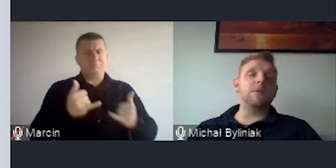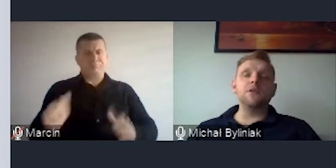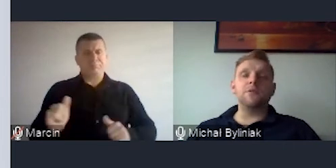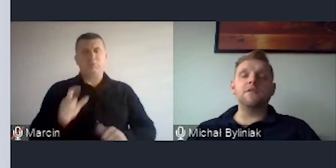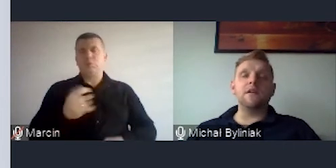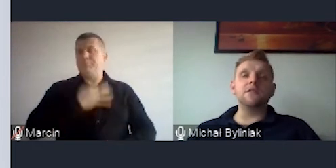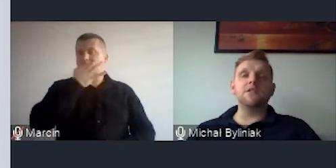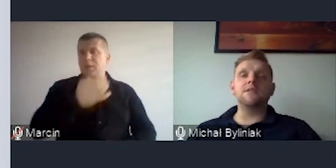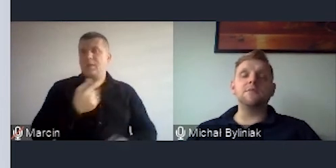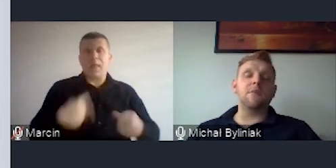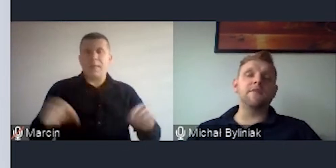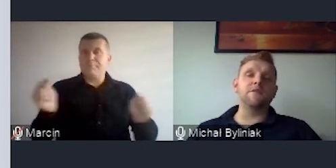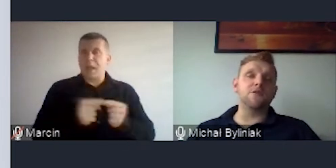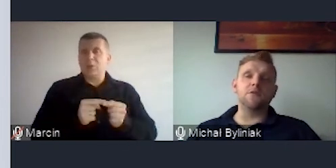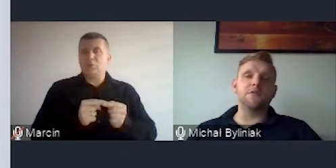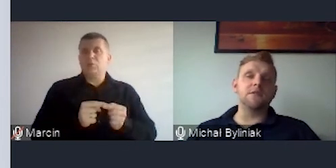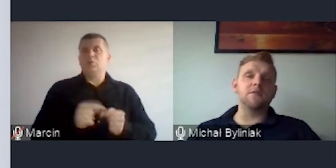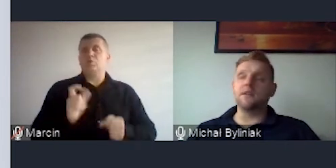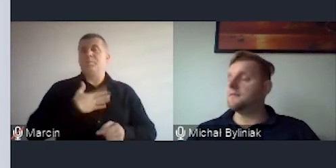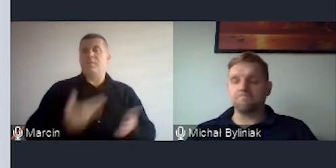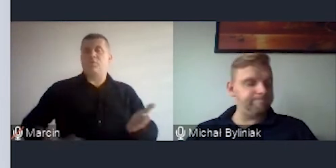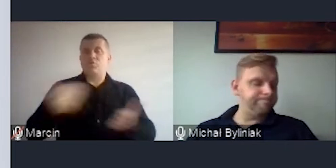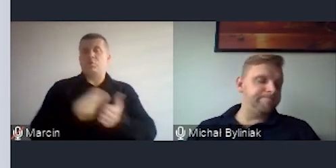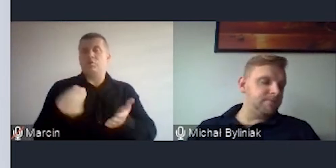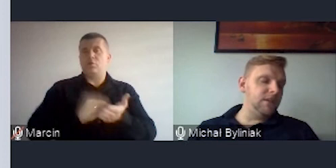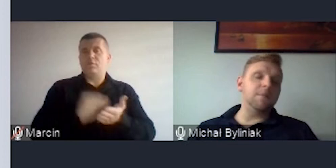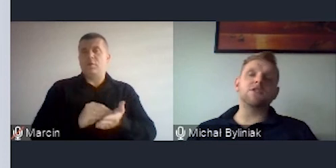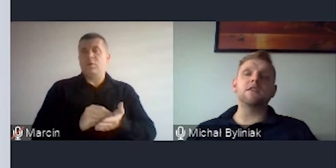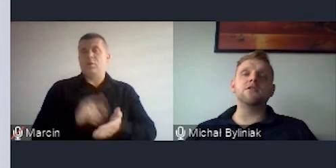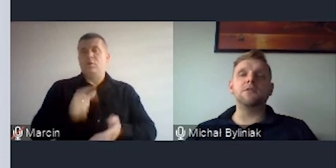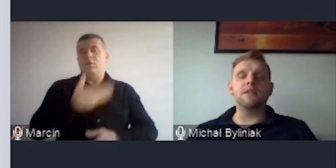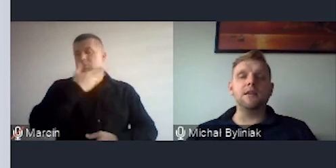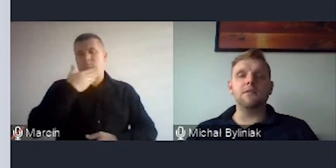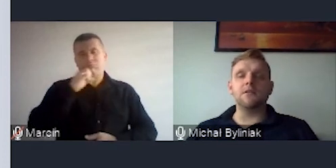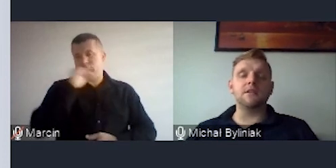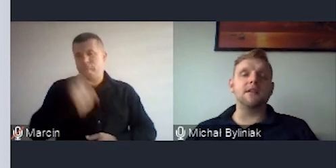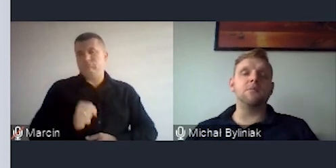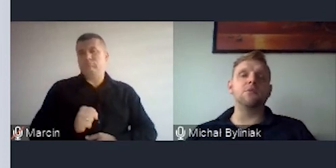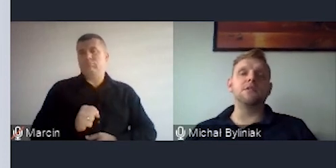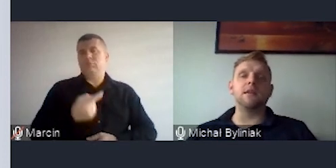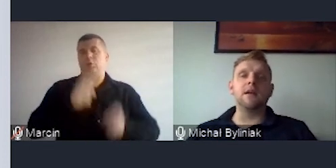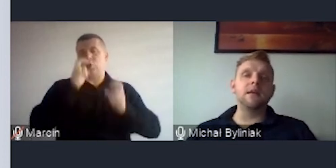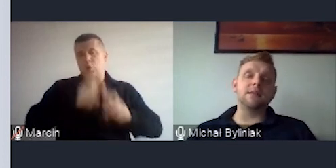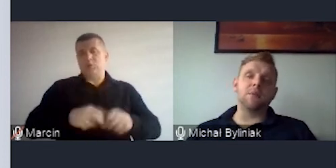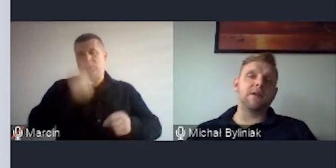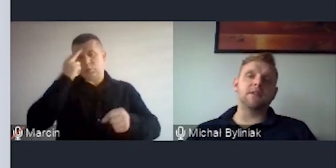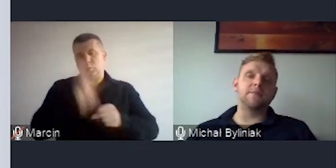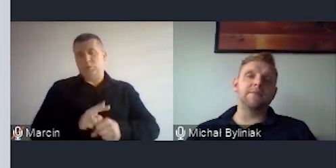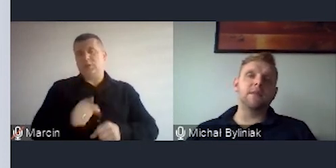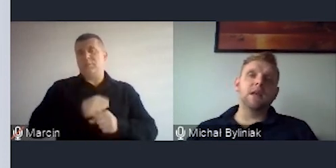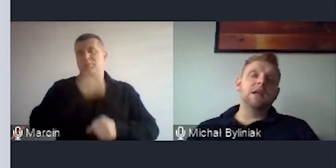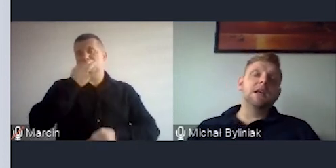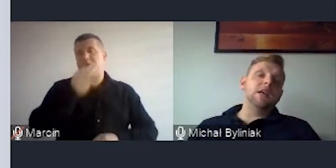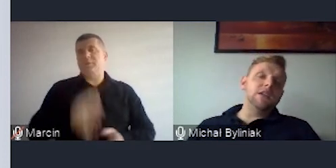albo nie pokrywającym się z tym co mam we wniosku o dofinansowanie, nie ma szans, aby rozeznanie było uznane za poprawne.